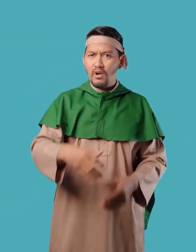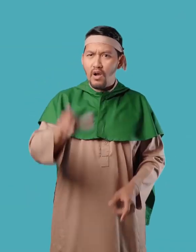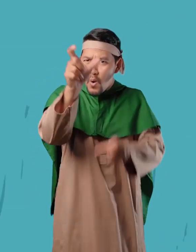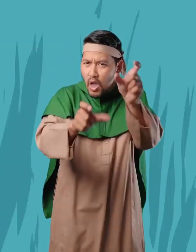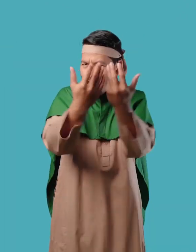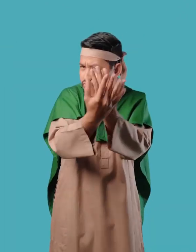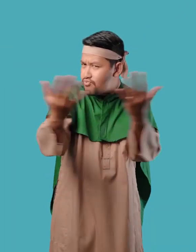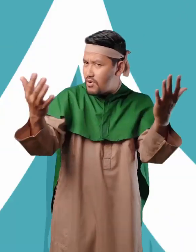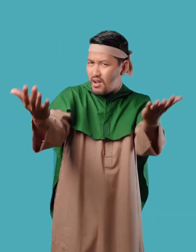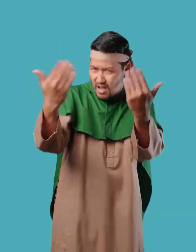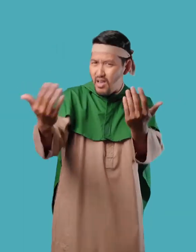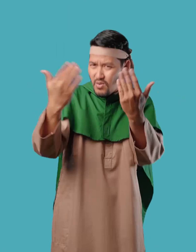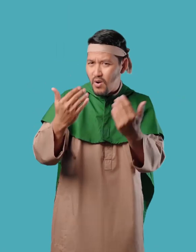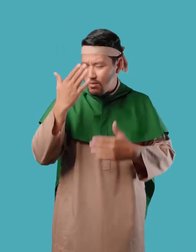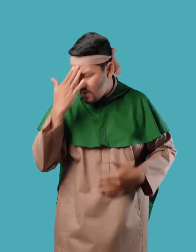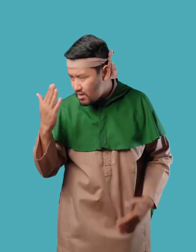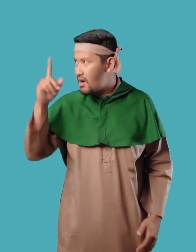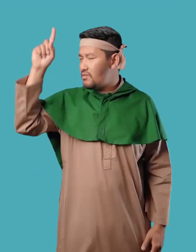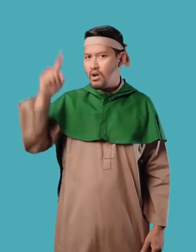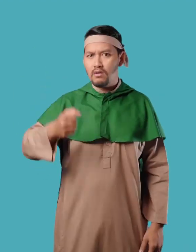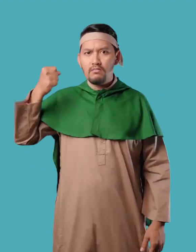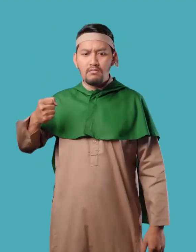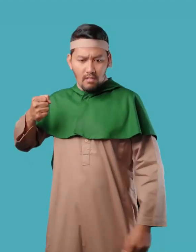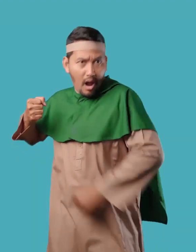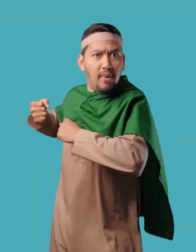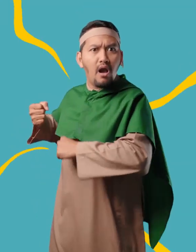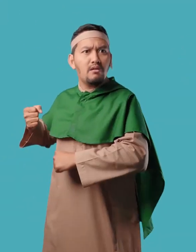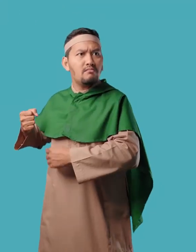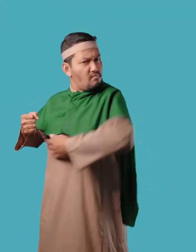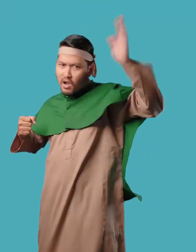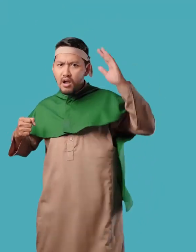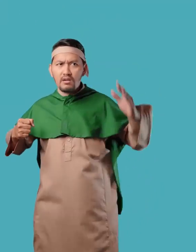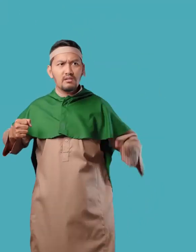Begitu pula dengan penduduk Babilonia yang menolak ajakan Nabi Ibrahim.